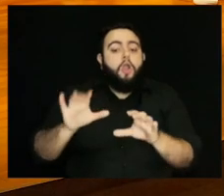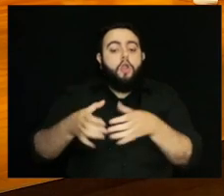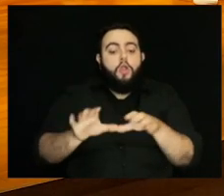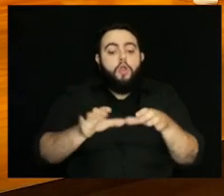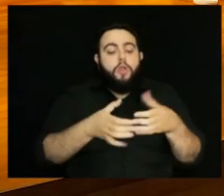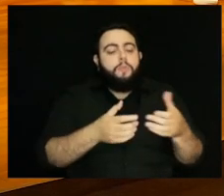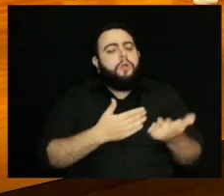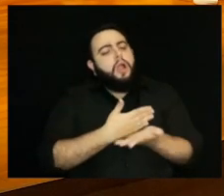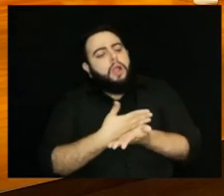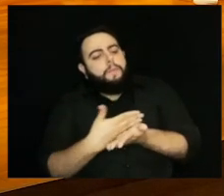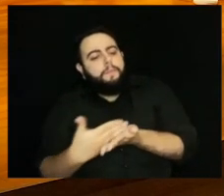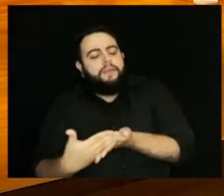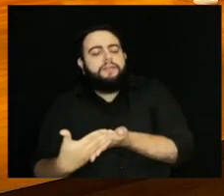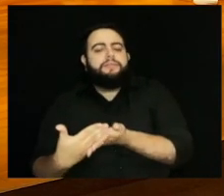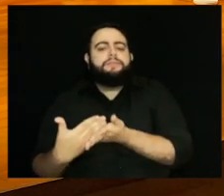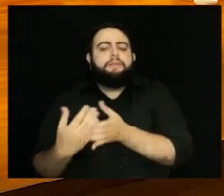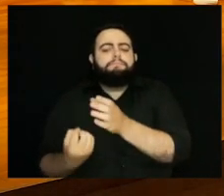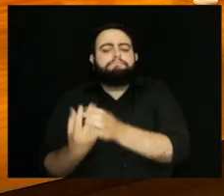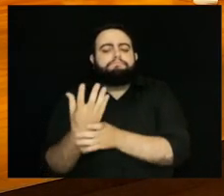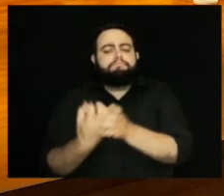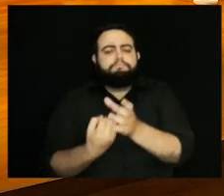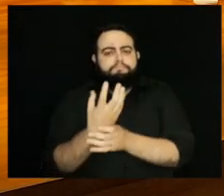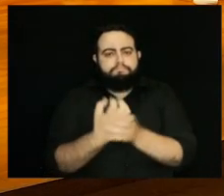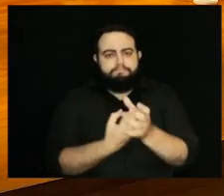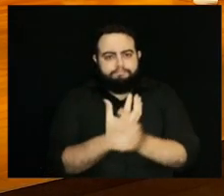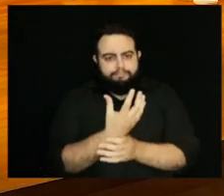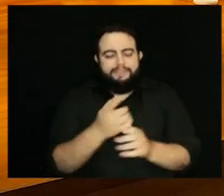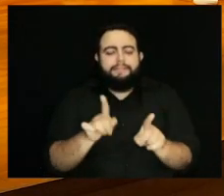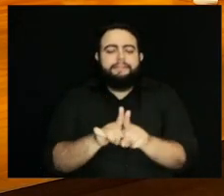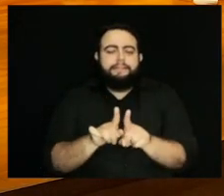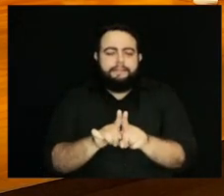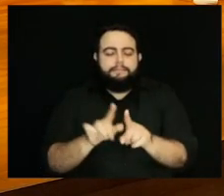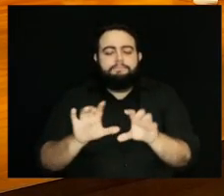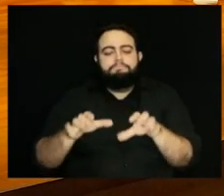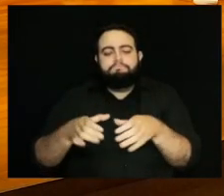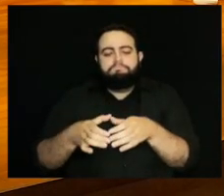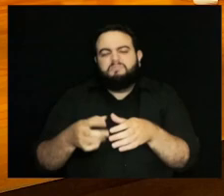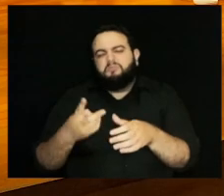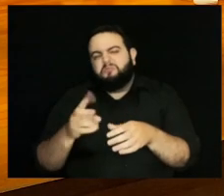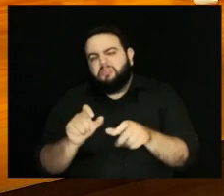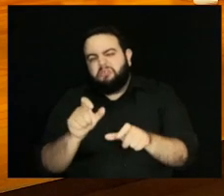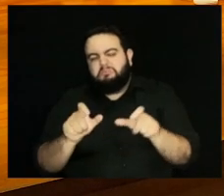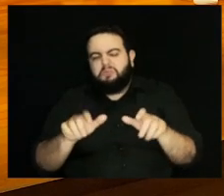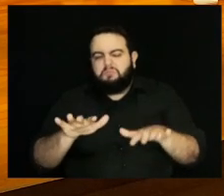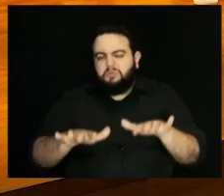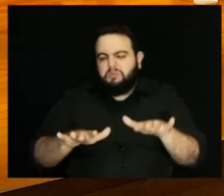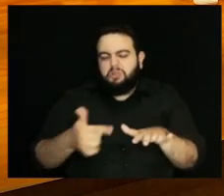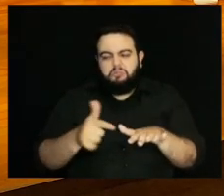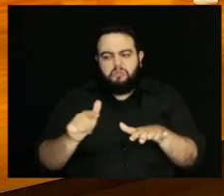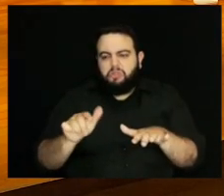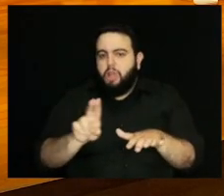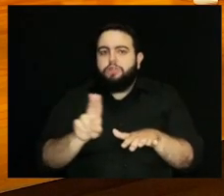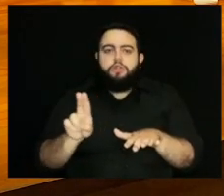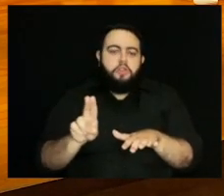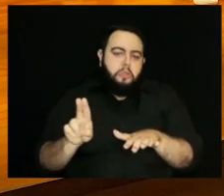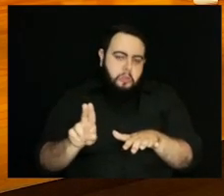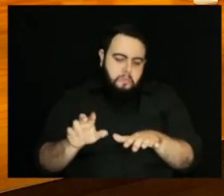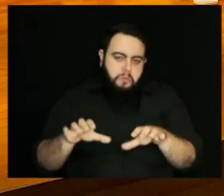a aparecer. Entre eles uma turma de uns 20 e tantos caras que não tinham nome ainda, que vinham do sul